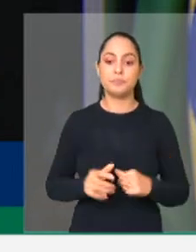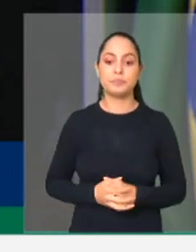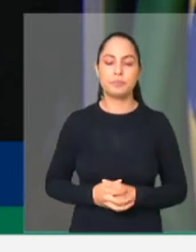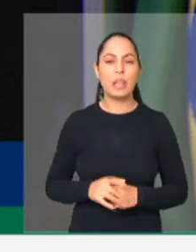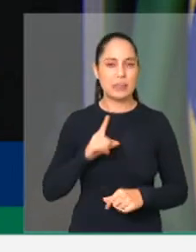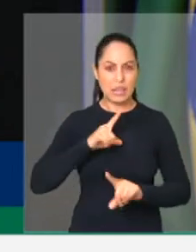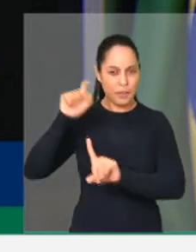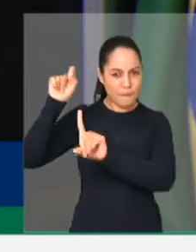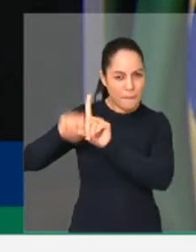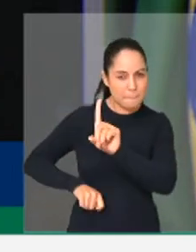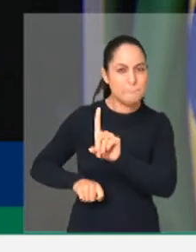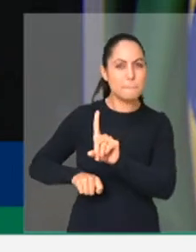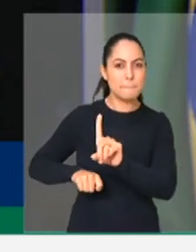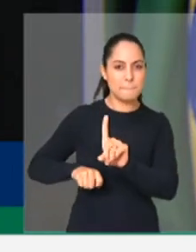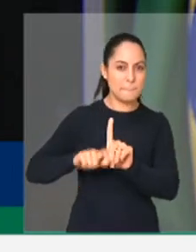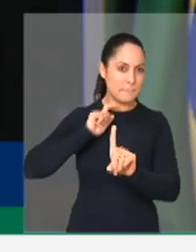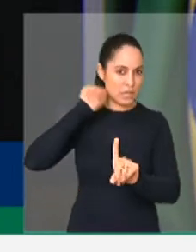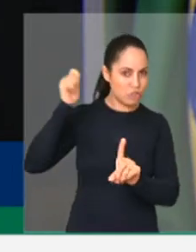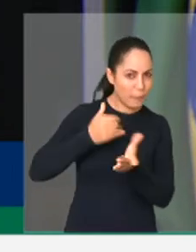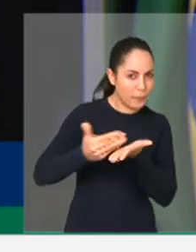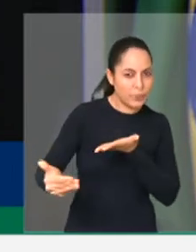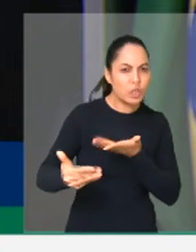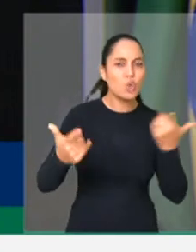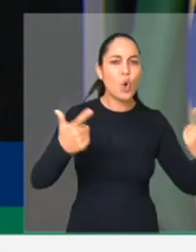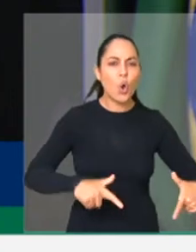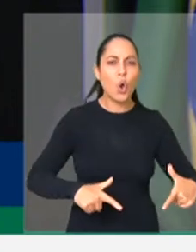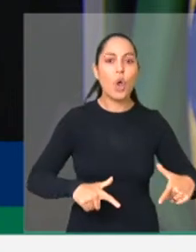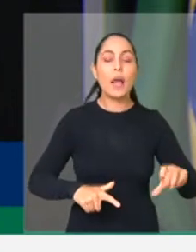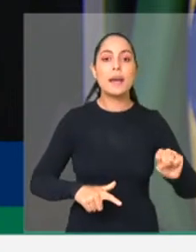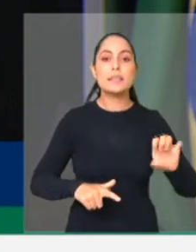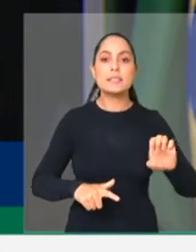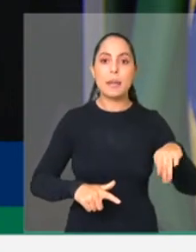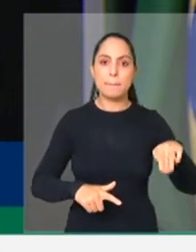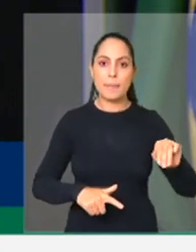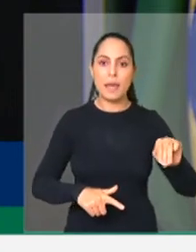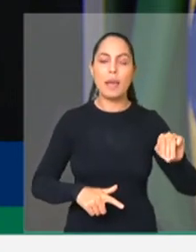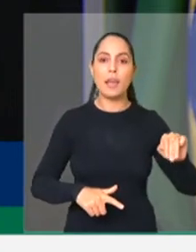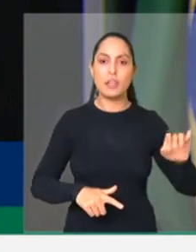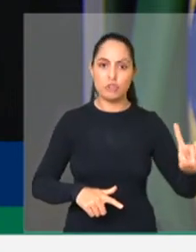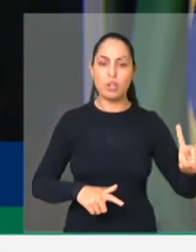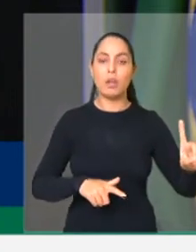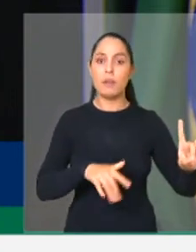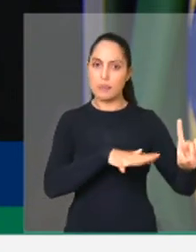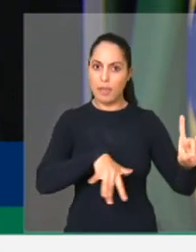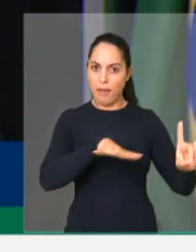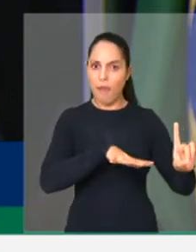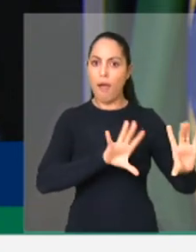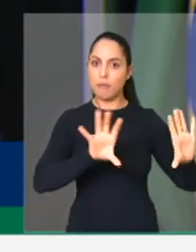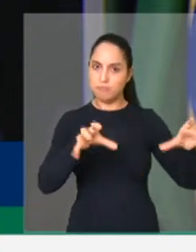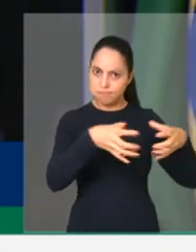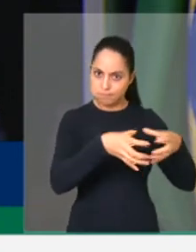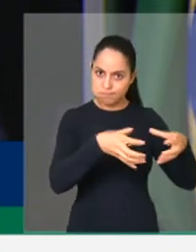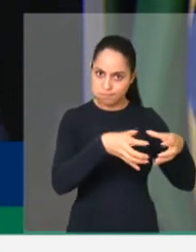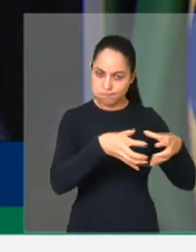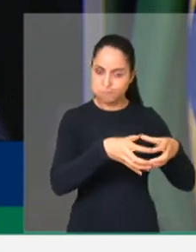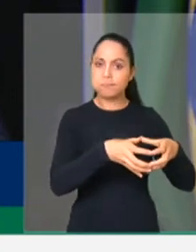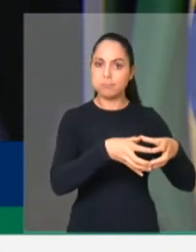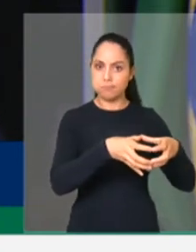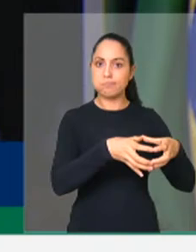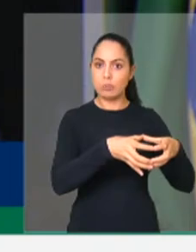INÍCIO DO MÊ S... TEM ALGUNS MEDICAMENTOS QUE... CHEGARAM A 12% DE AUMENTO, PRINCIPALMENTE NO MOMENTO COMO ESSE DE PANDEMIA DE DIFICULDADES